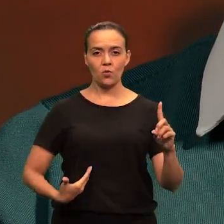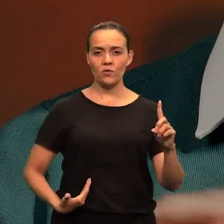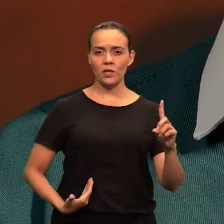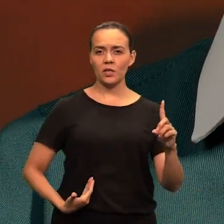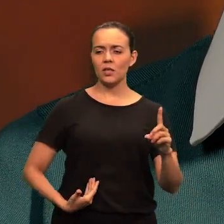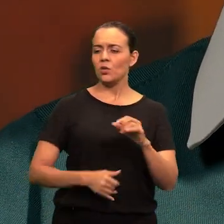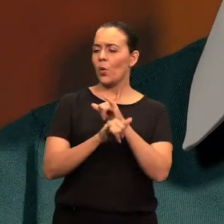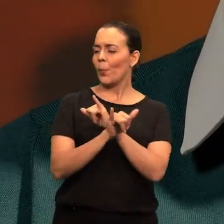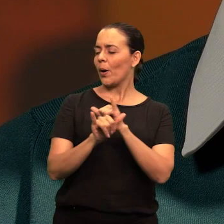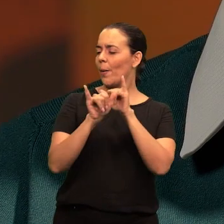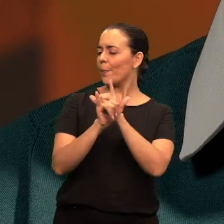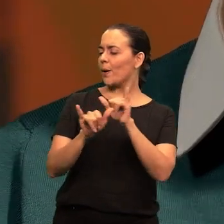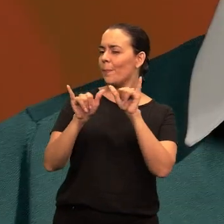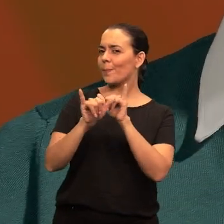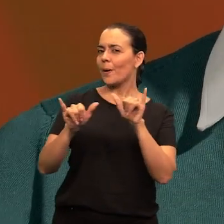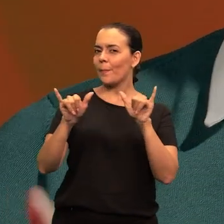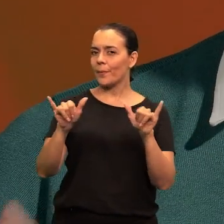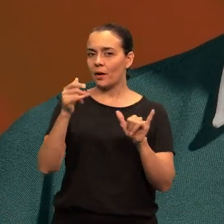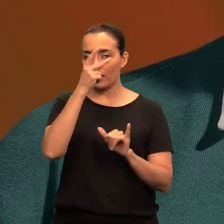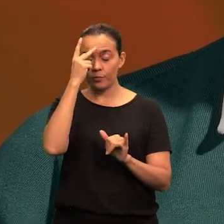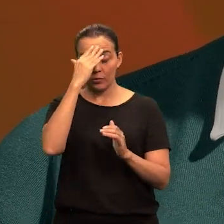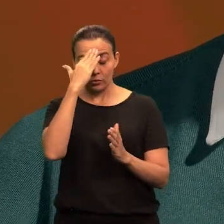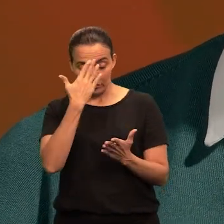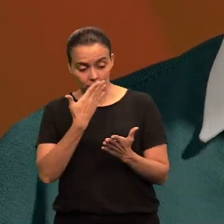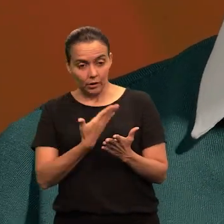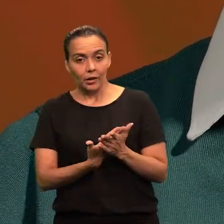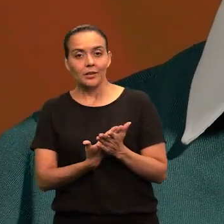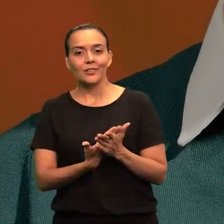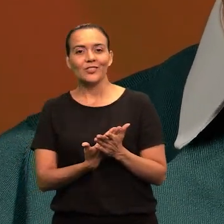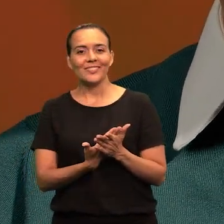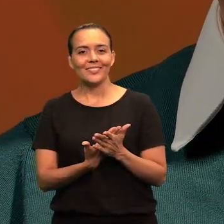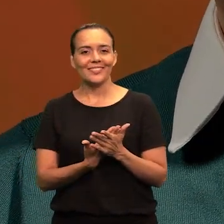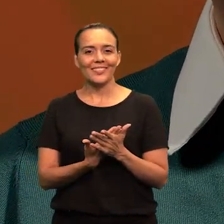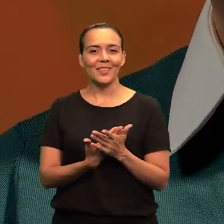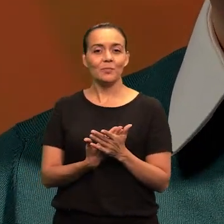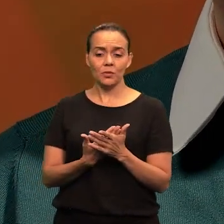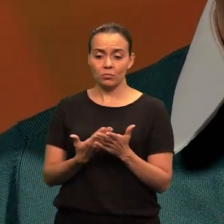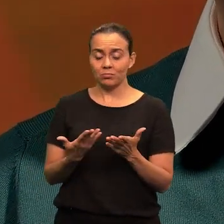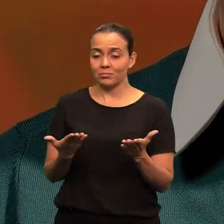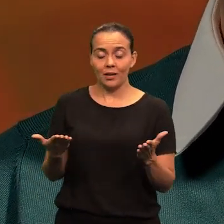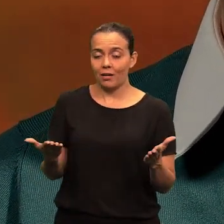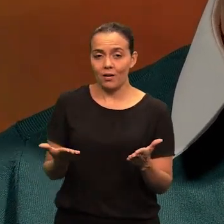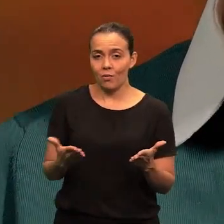inimagináveis, como nós chegamos a perceber em alguns momentos da nossa história recente.